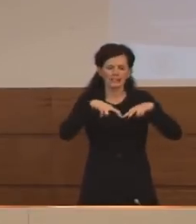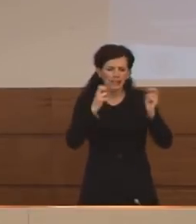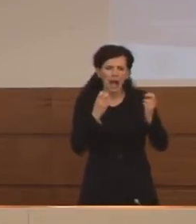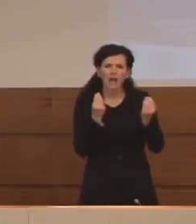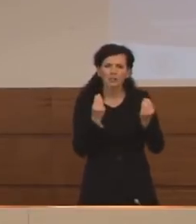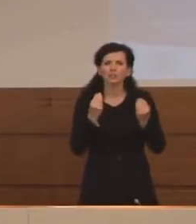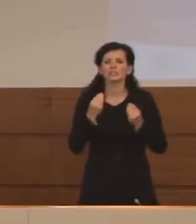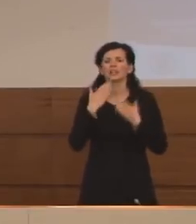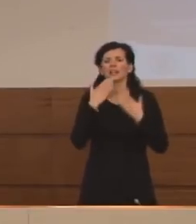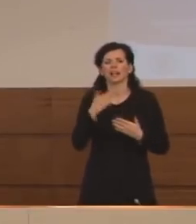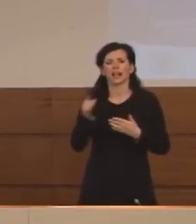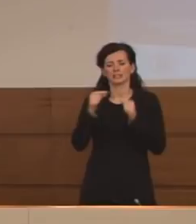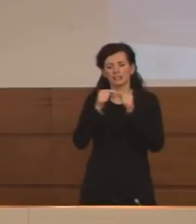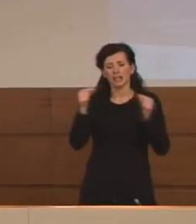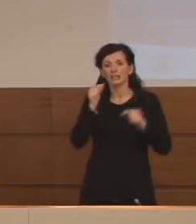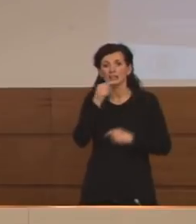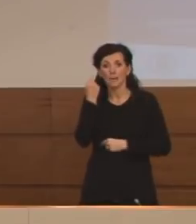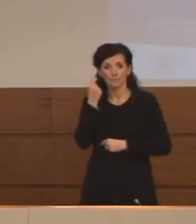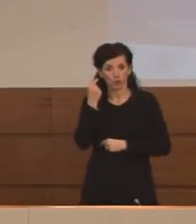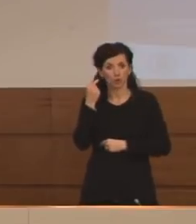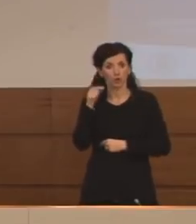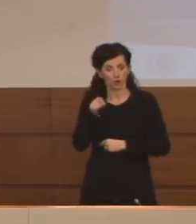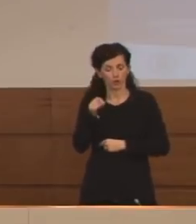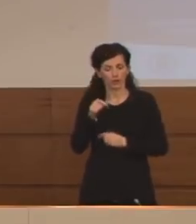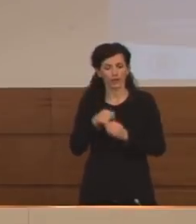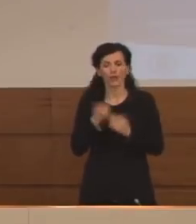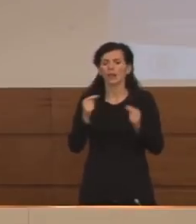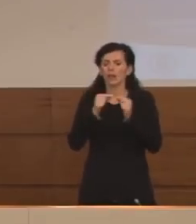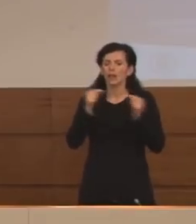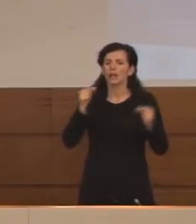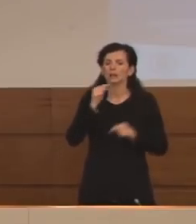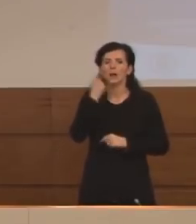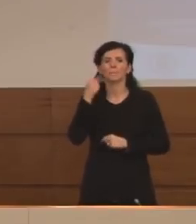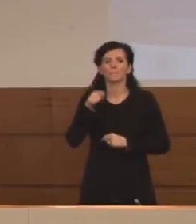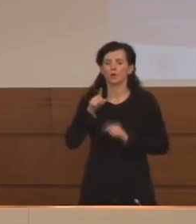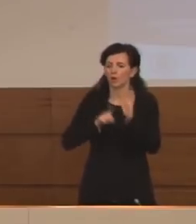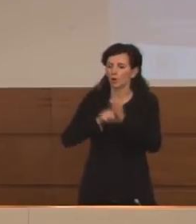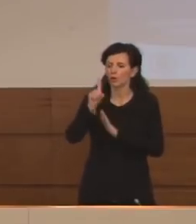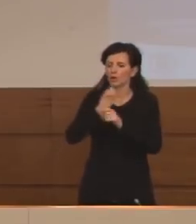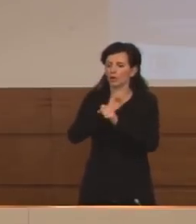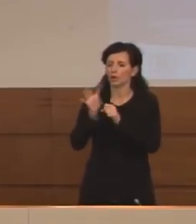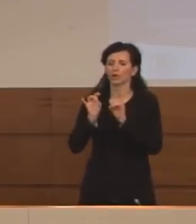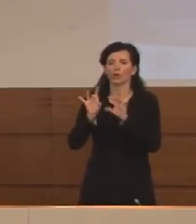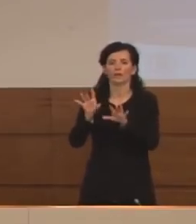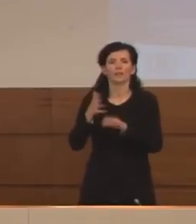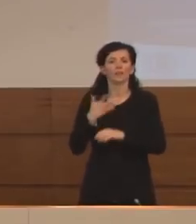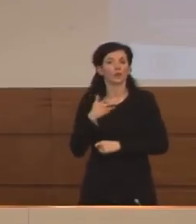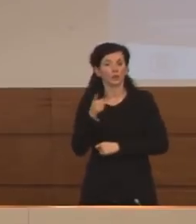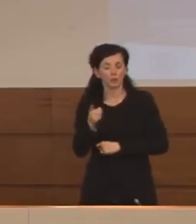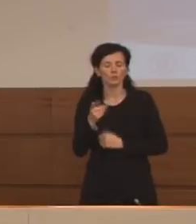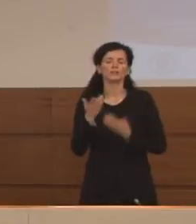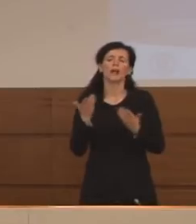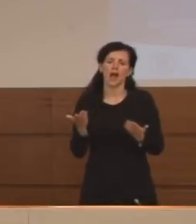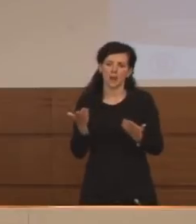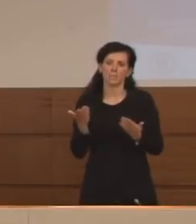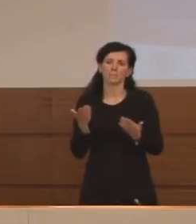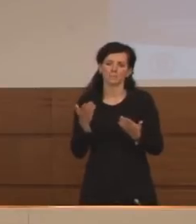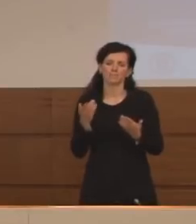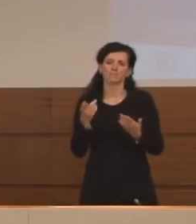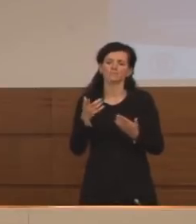Se uno ha un tampone positivo alla PCR, cioè al test molecolare, allora in quel momento è infetto.